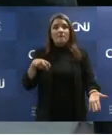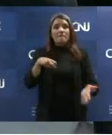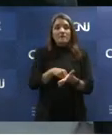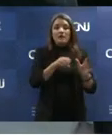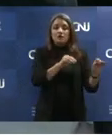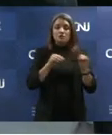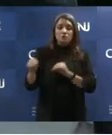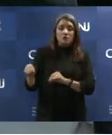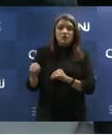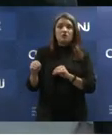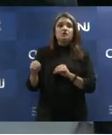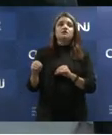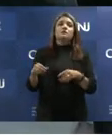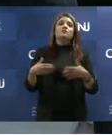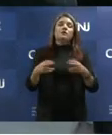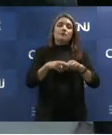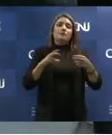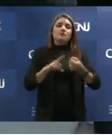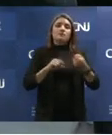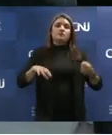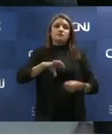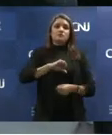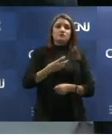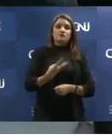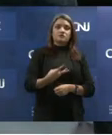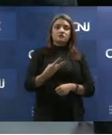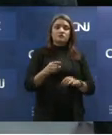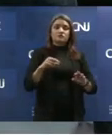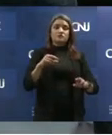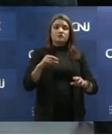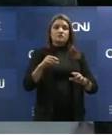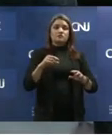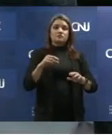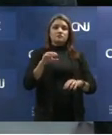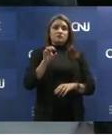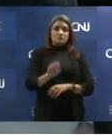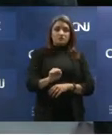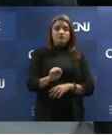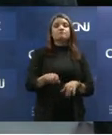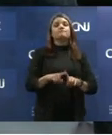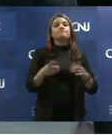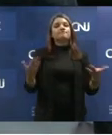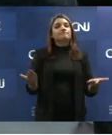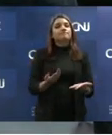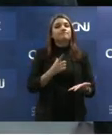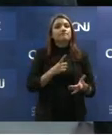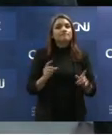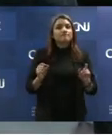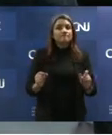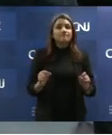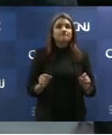na forma do artigo 93, 8 em caso está se a aplicar a espécie de remoção compulsória do juiz.